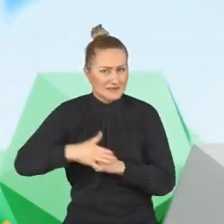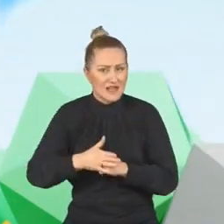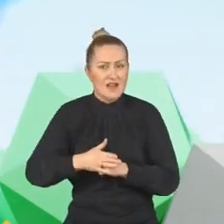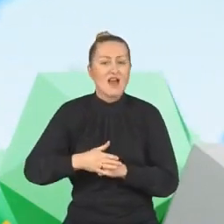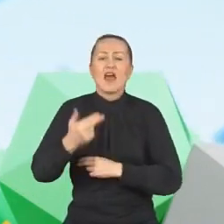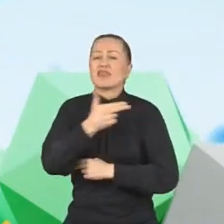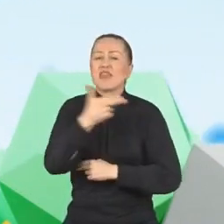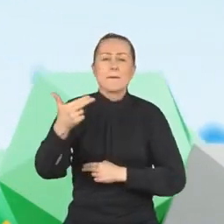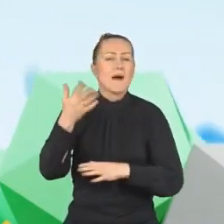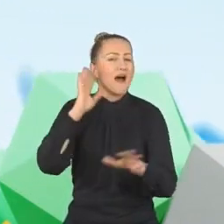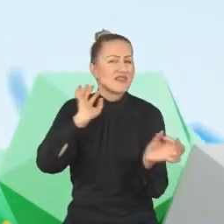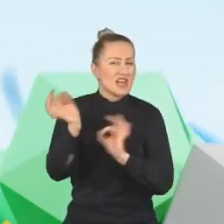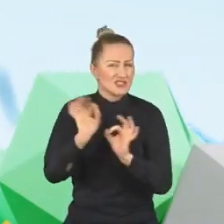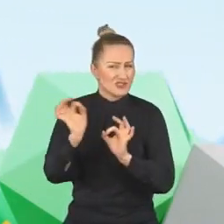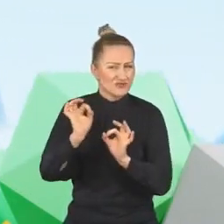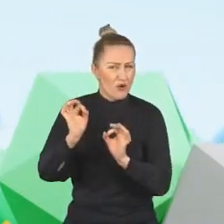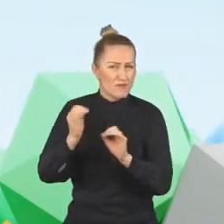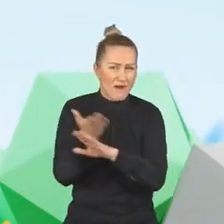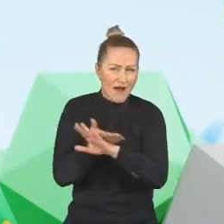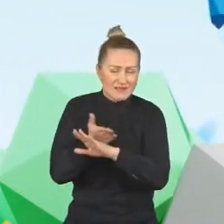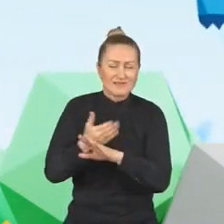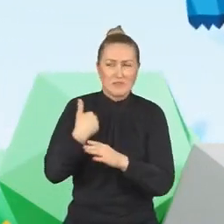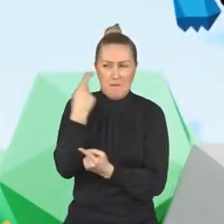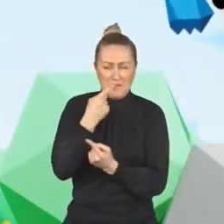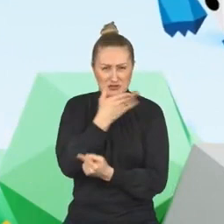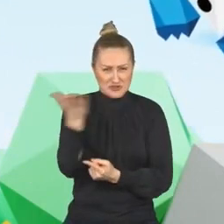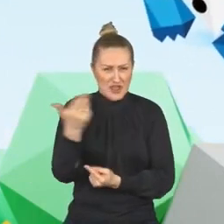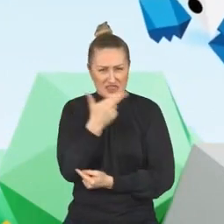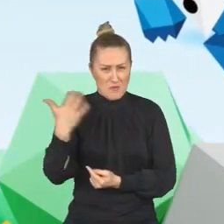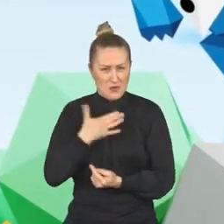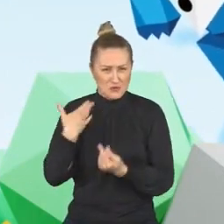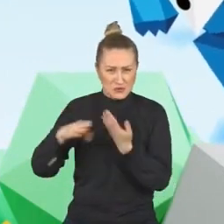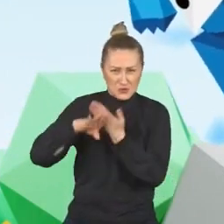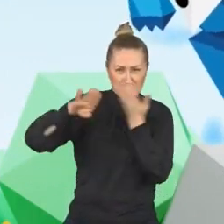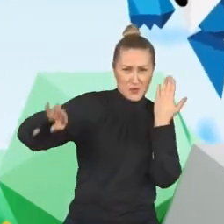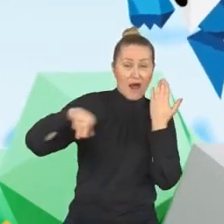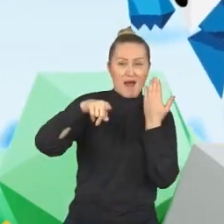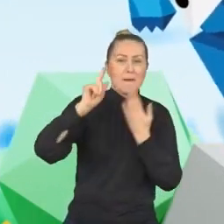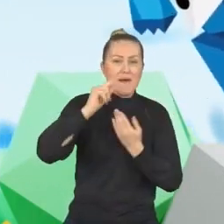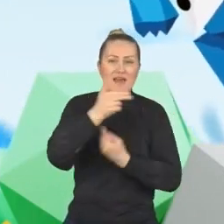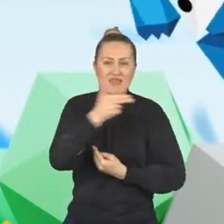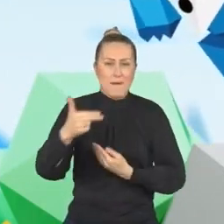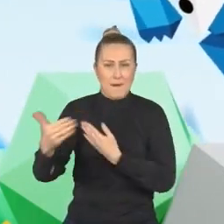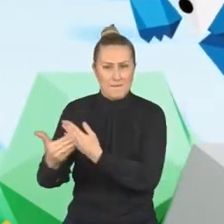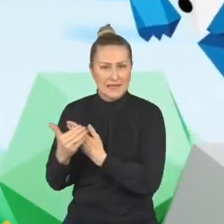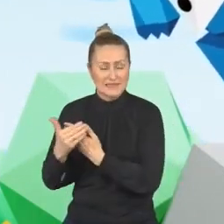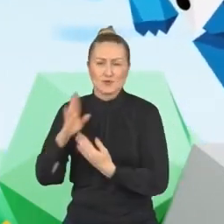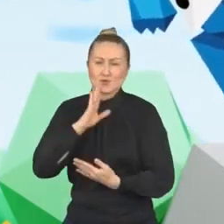wielu jest tematem być może odległym, dla nas jest tematem bliskim, niejako prywatnym, ponieważ mamy własne doświadczenia